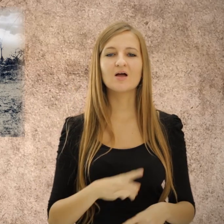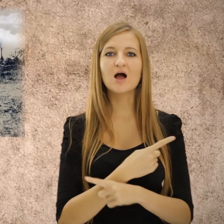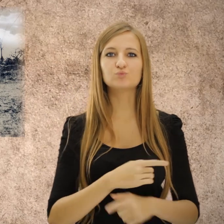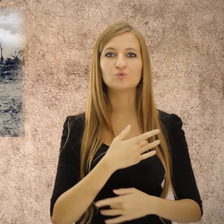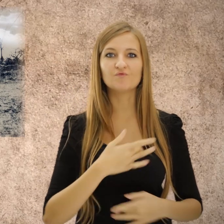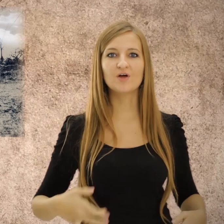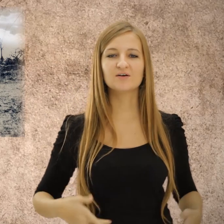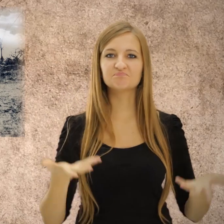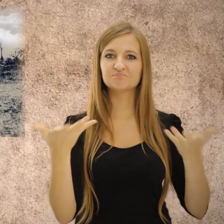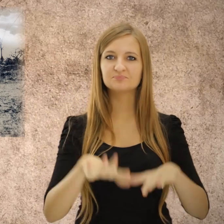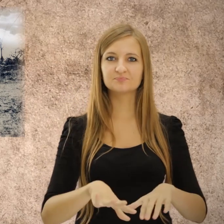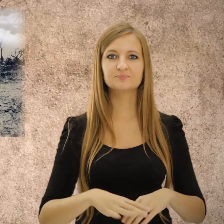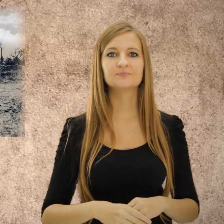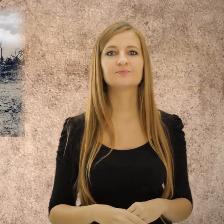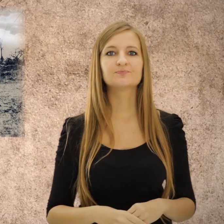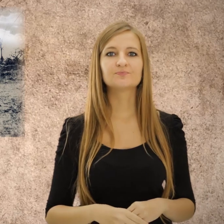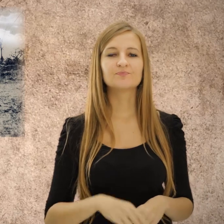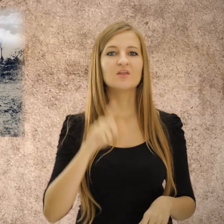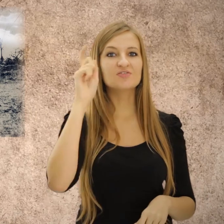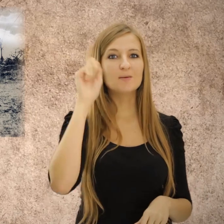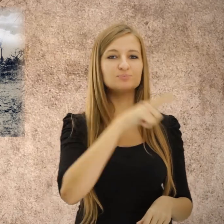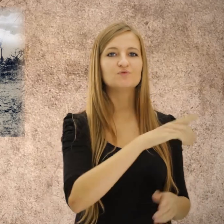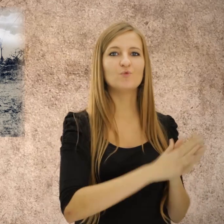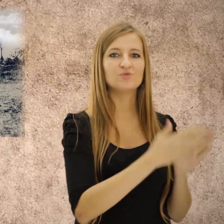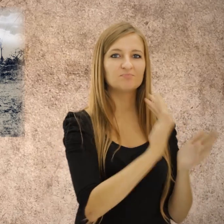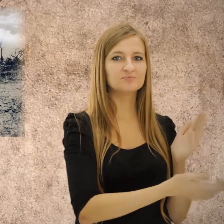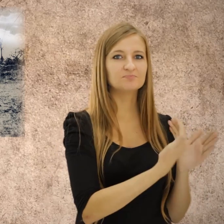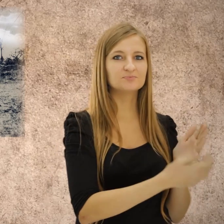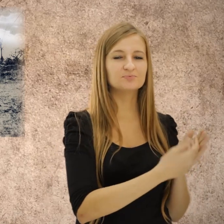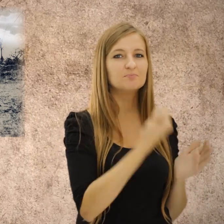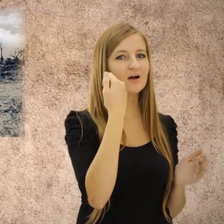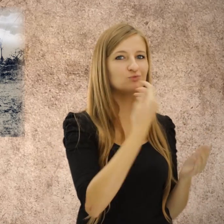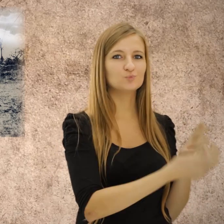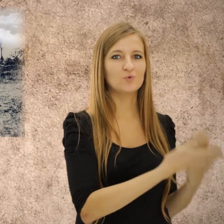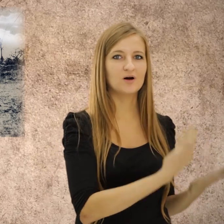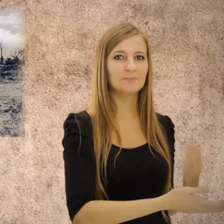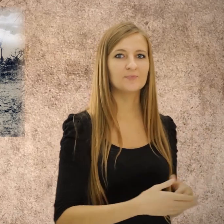Austro-Węgry rozpadły się, przestały istnieć. Niemcy przegrały wojnę i były bardzo osłabione.